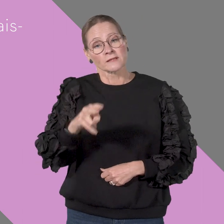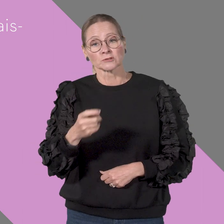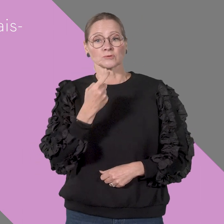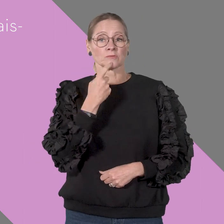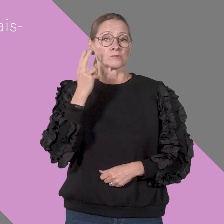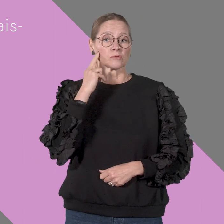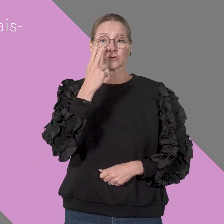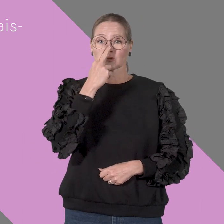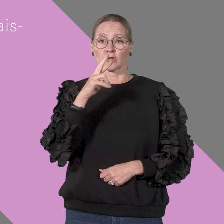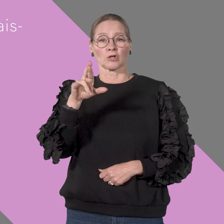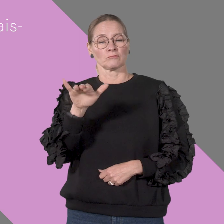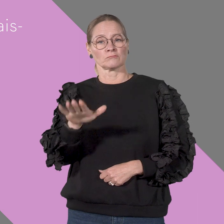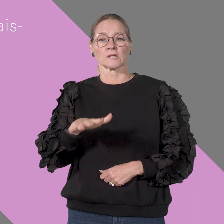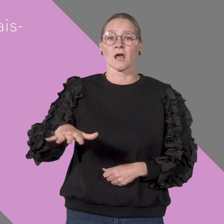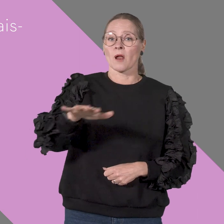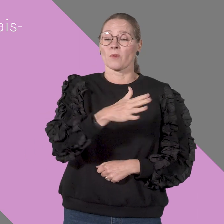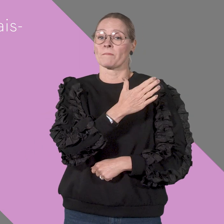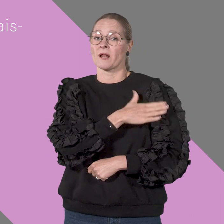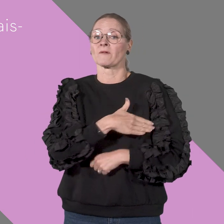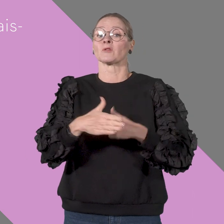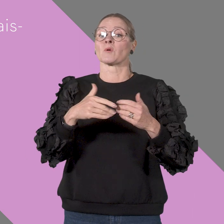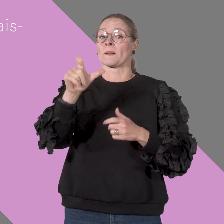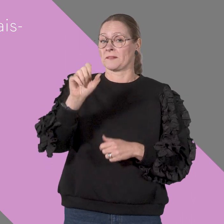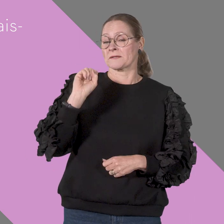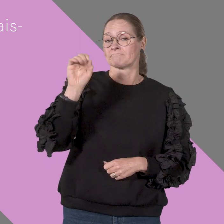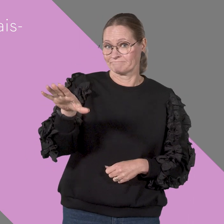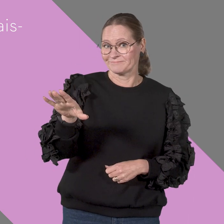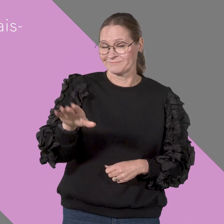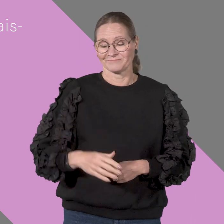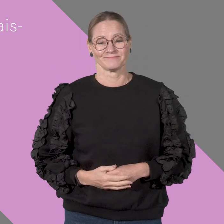tai Suomen Kuurosokeat ry:n aluepalvelun työntekijälle.